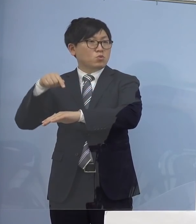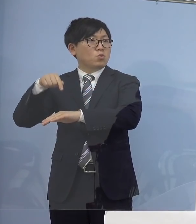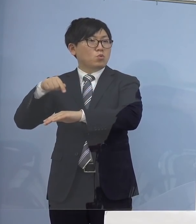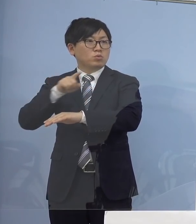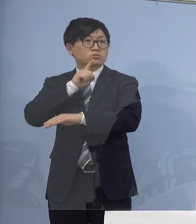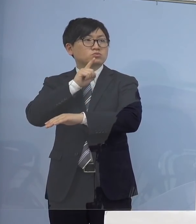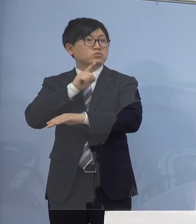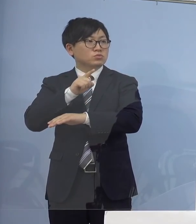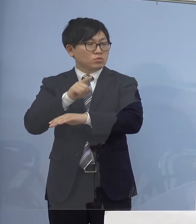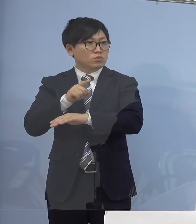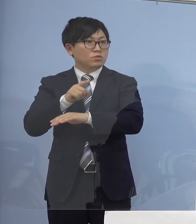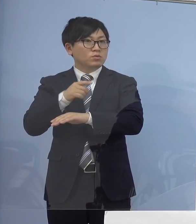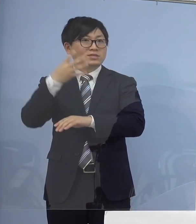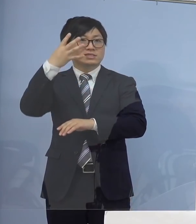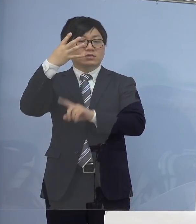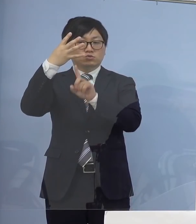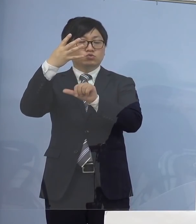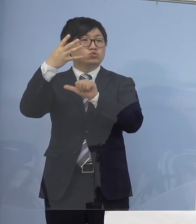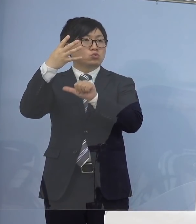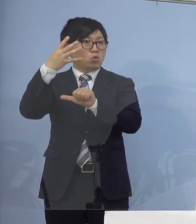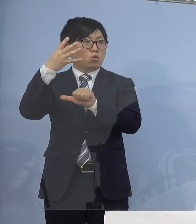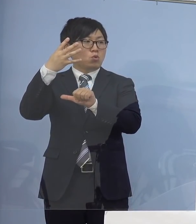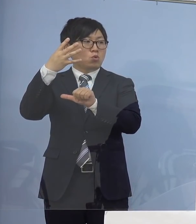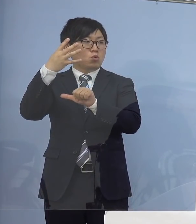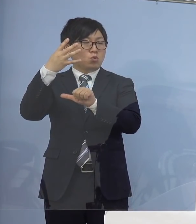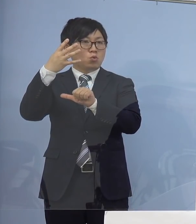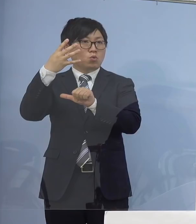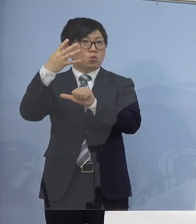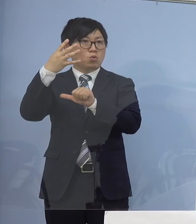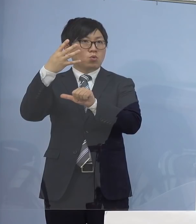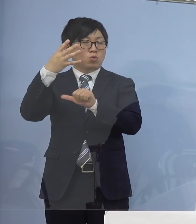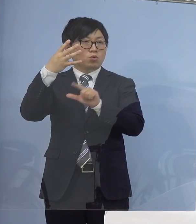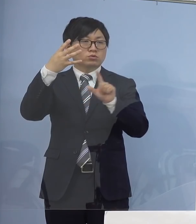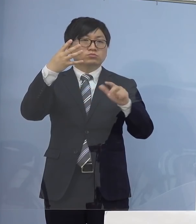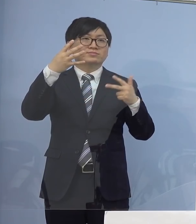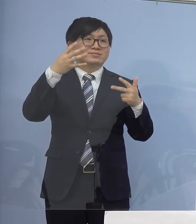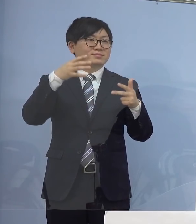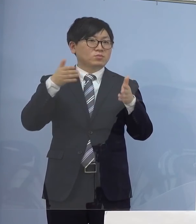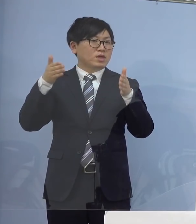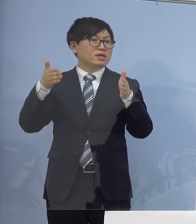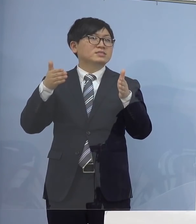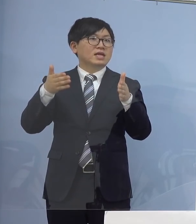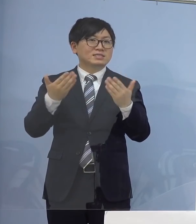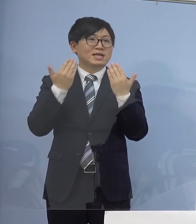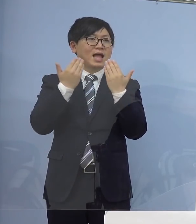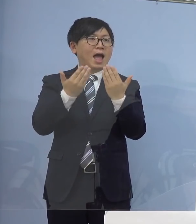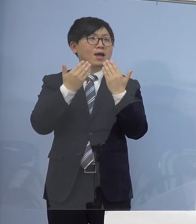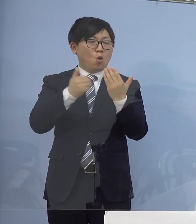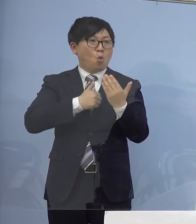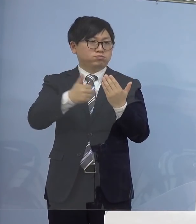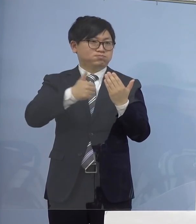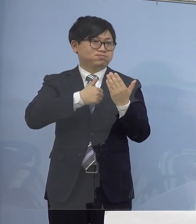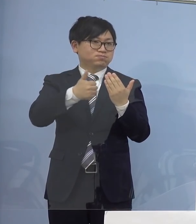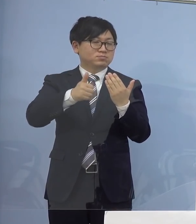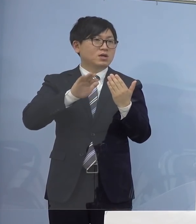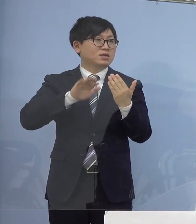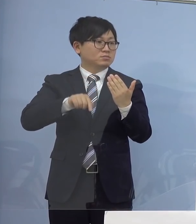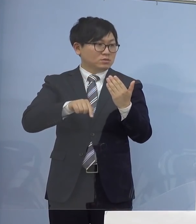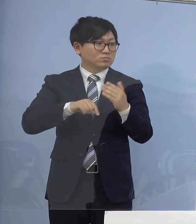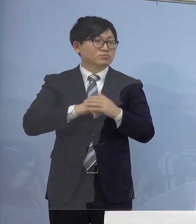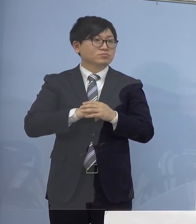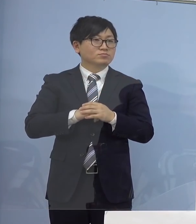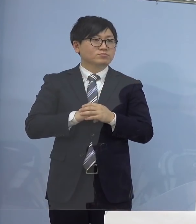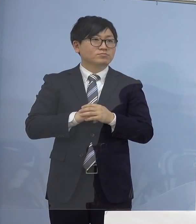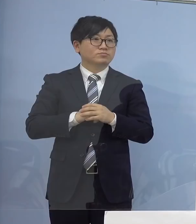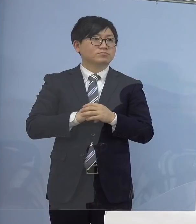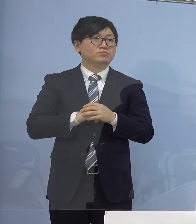4月15日から17日にかけて 学校に登校されているというものがございます